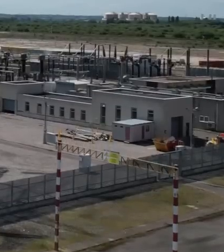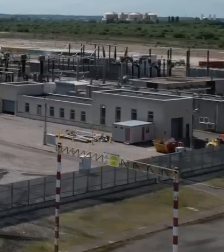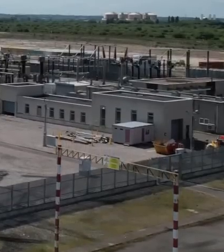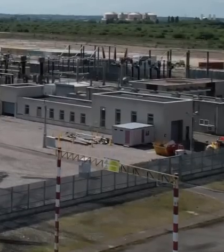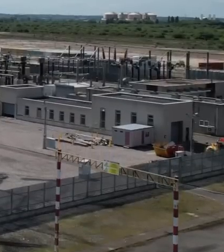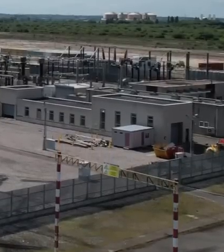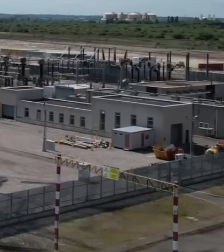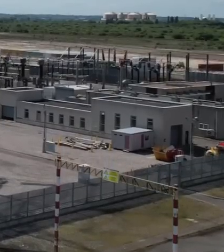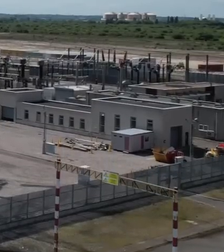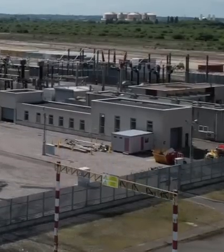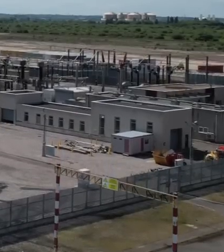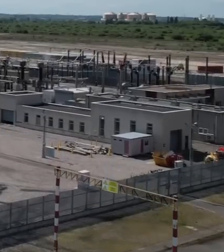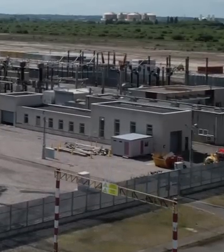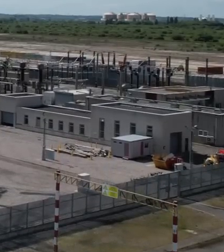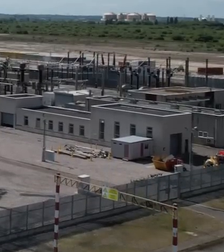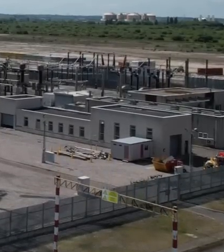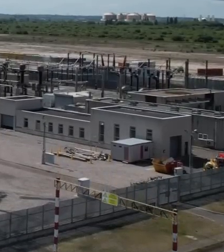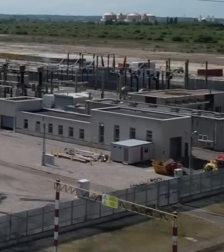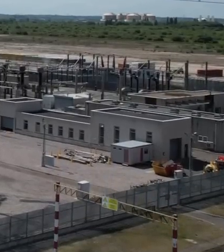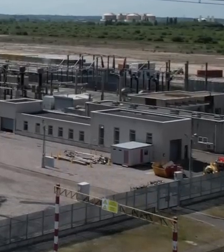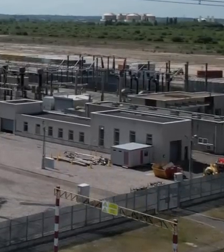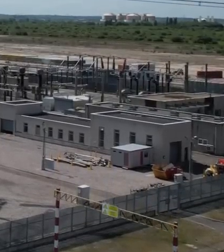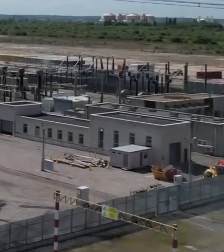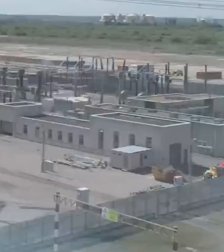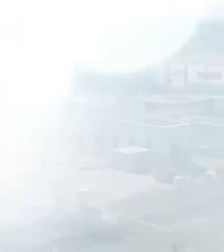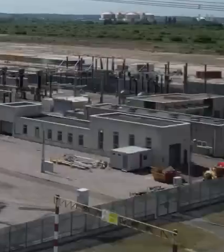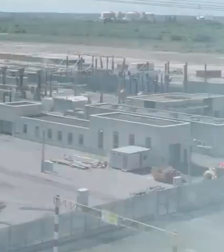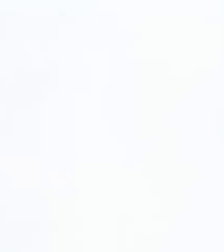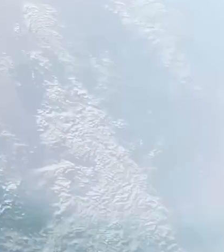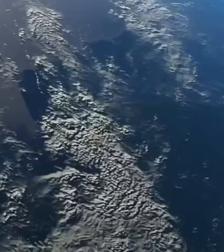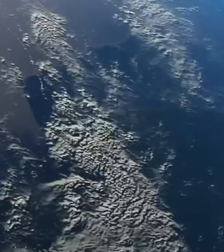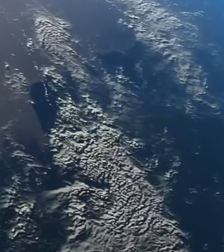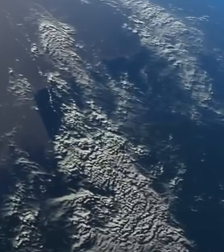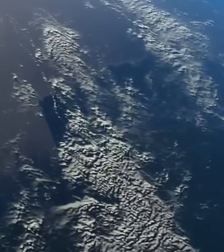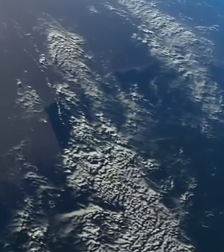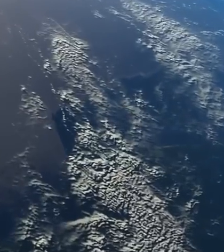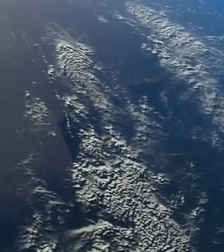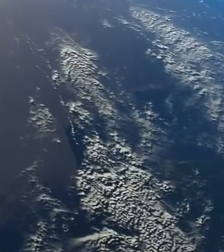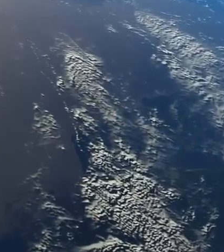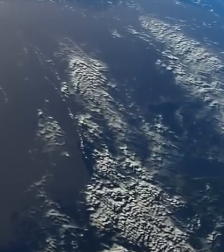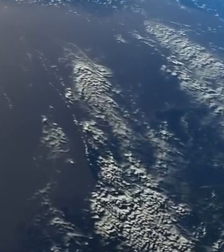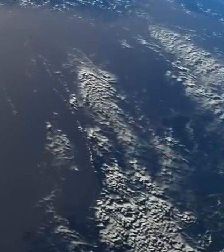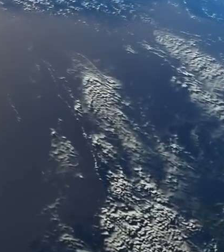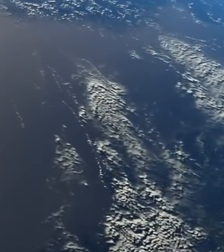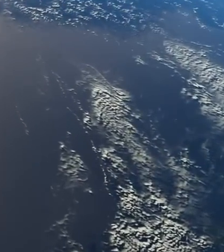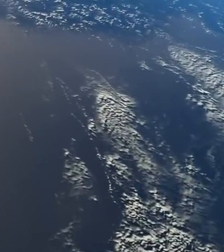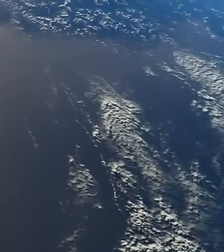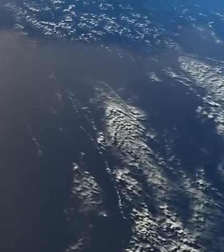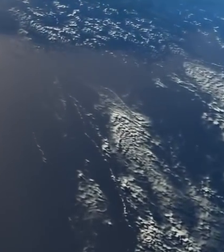haber electricidad suficiente y la transmisión de esa electricidad para el desarrollo del